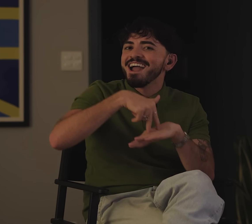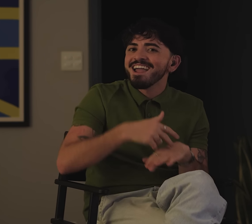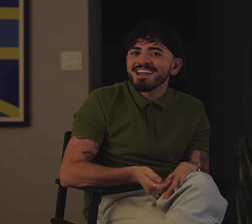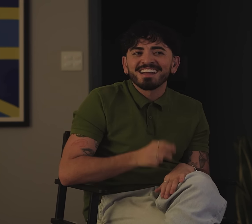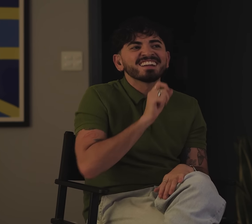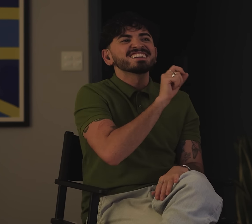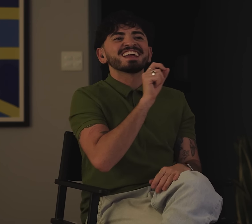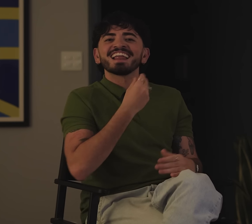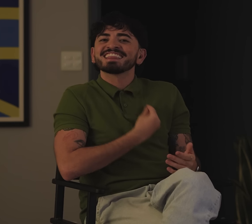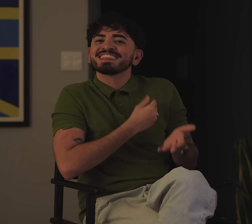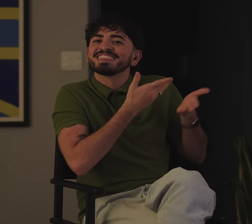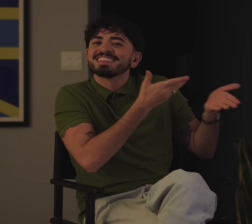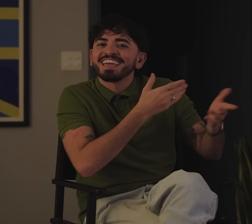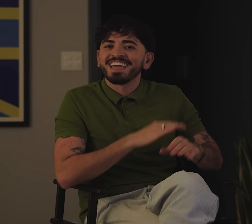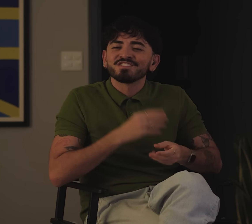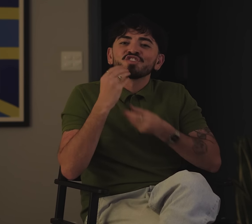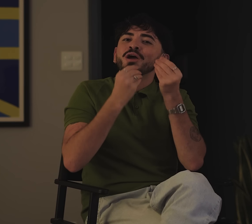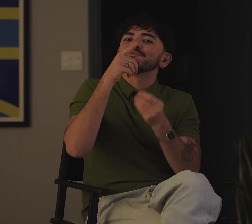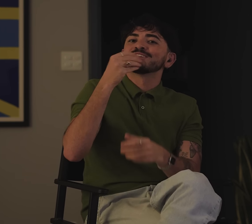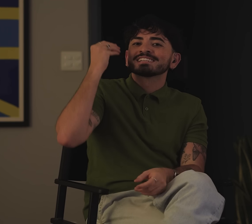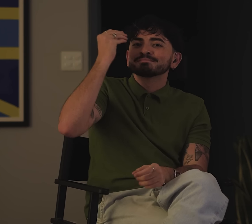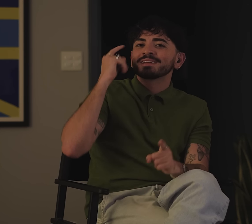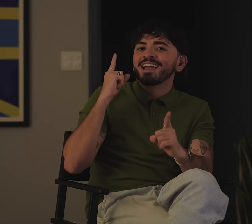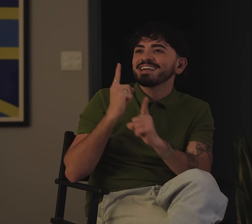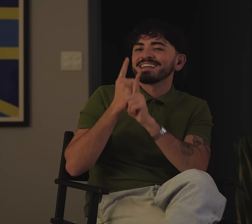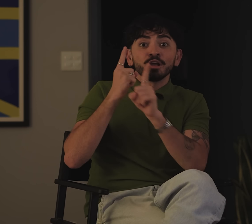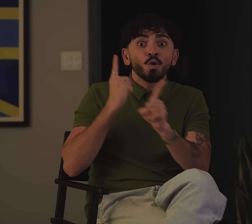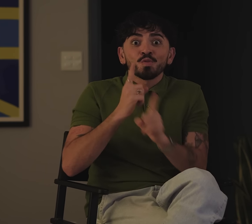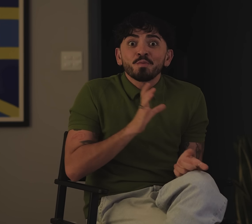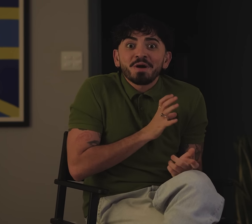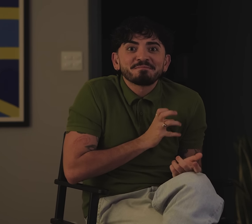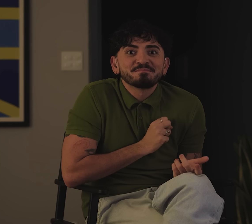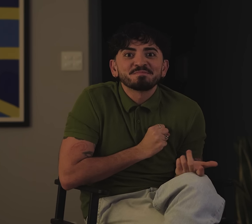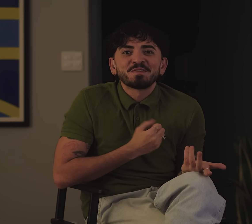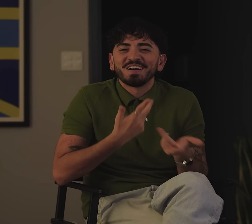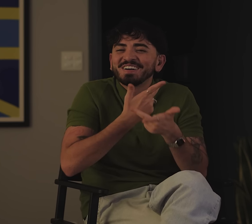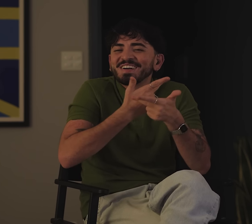Quem subiu no palco, quem esteve desde o começo, quem chegou depois, quem encontrou um amor…